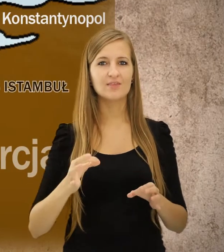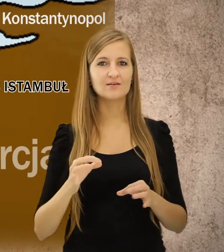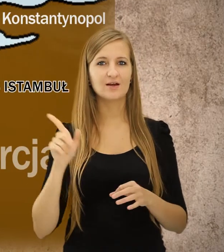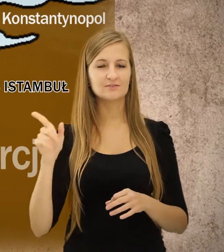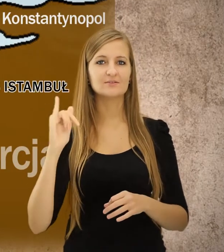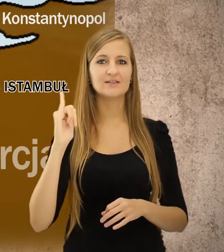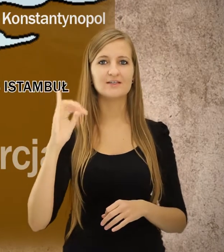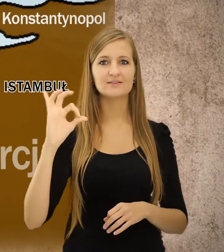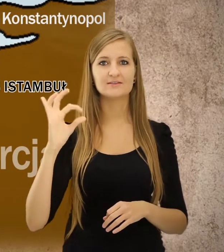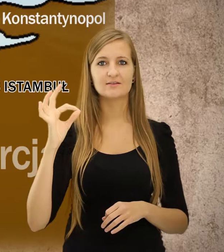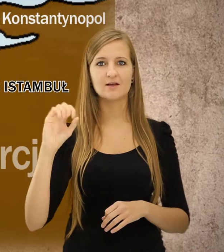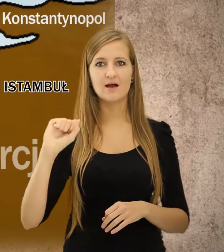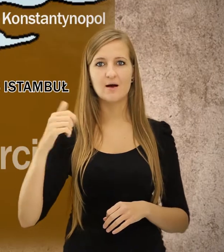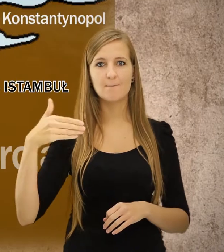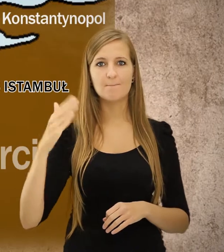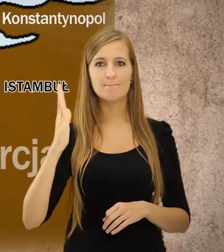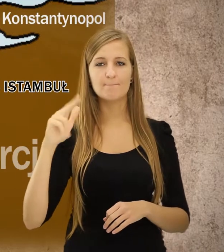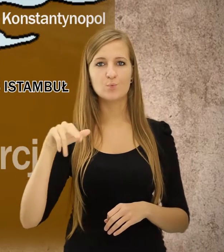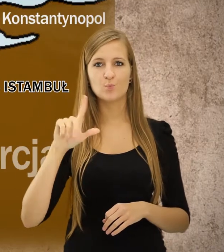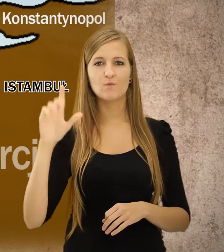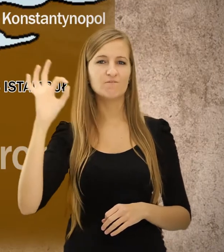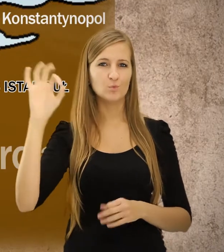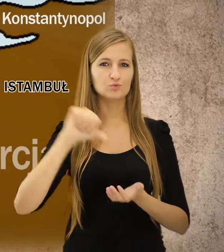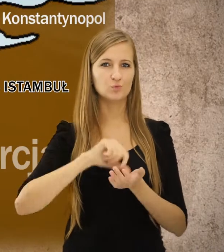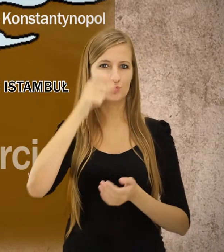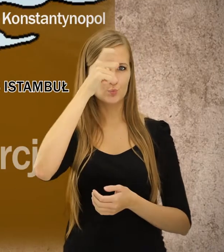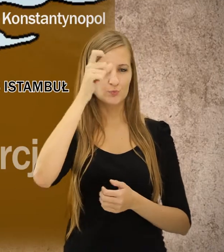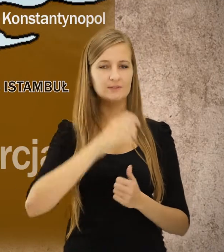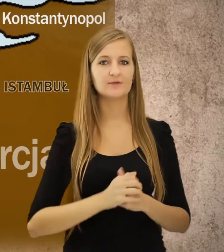dzisiejszy Istambuł